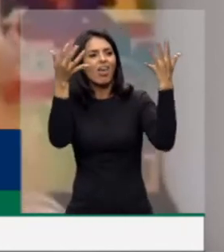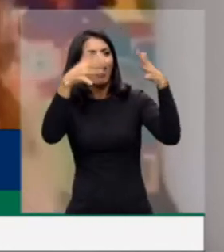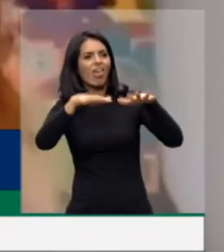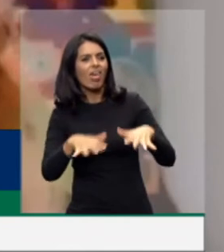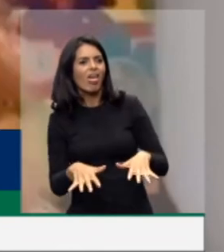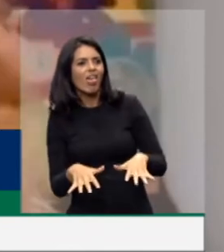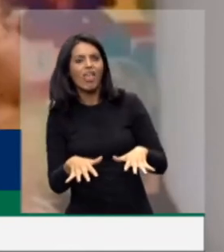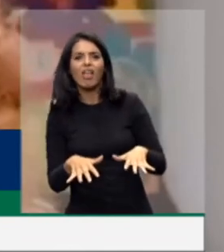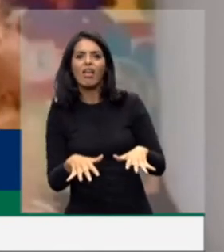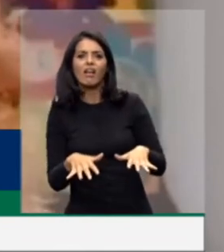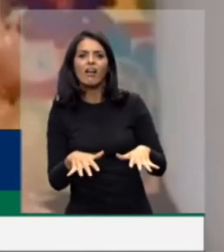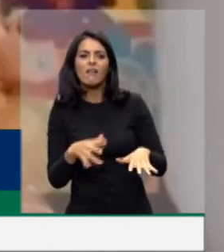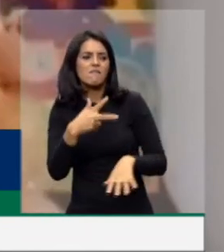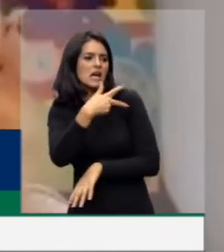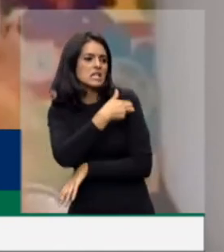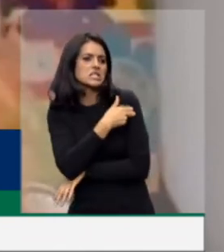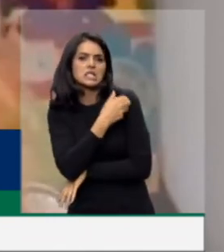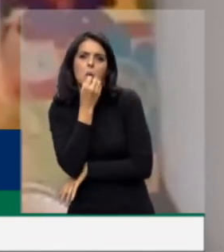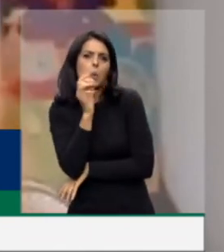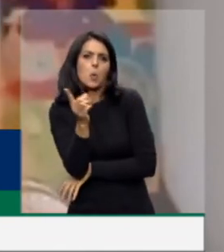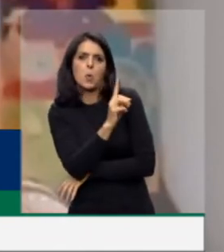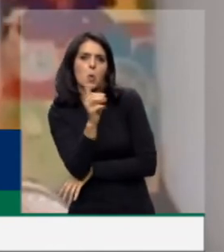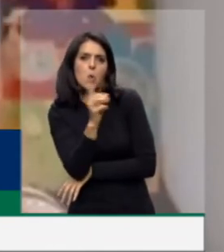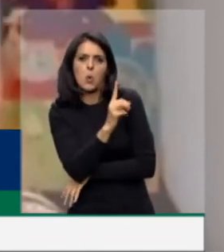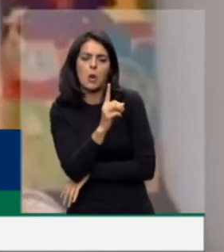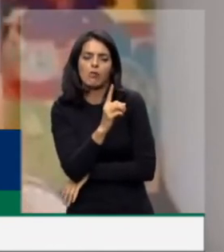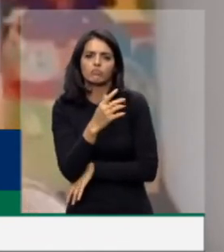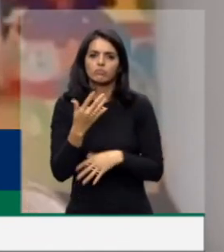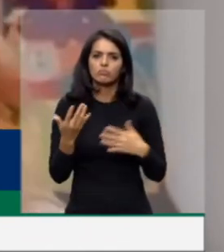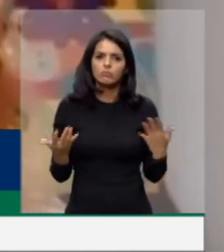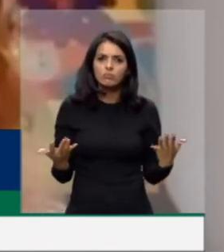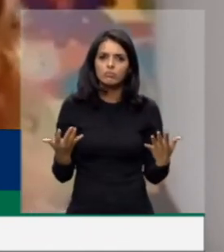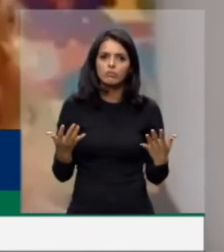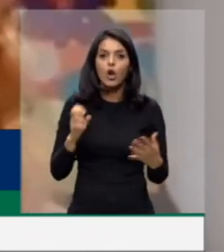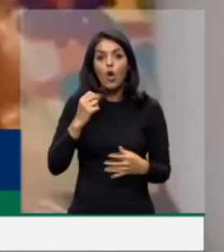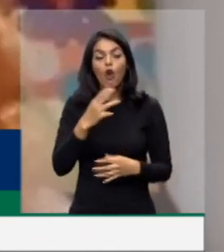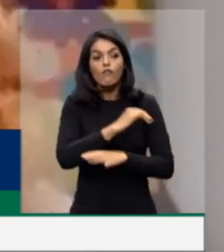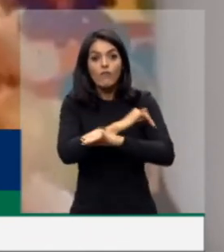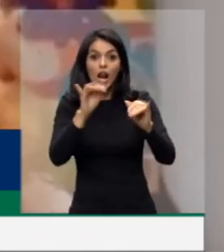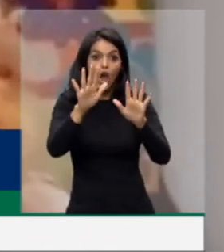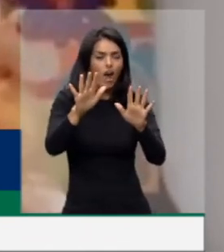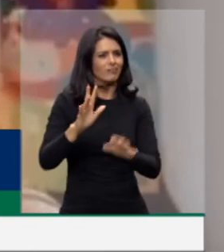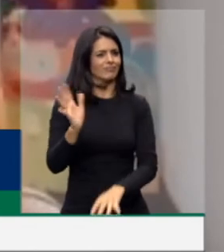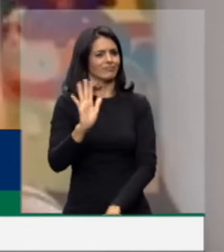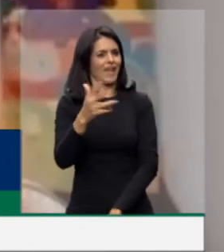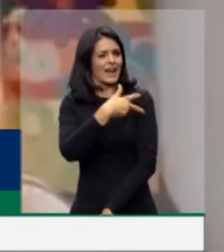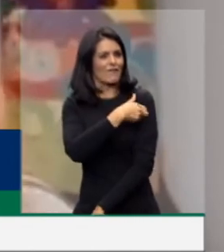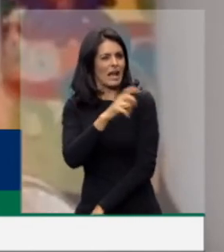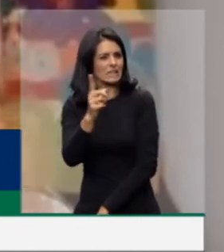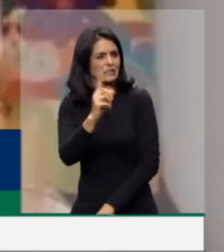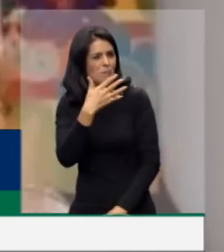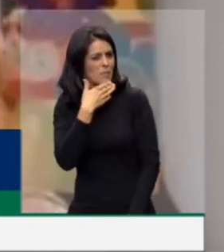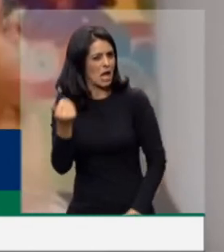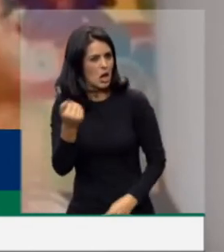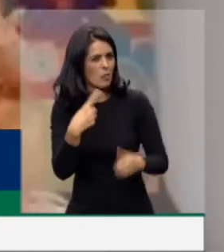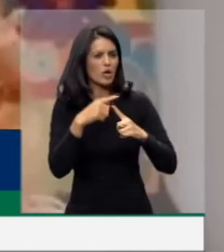MINISTRO DA SAÚDE, COMO NÃO CABE A PARTIR DO GOVERNO PRESIDENTE DA REPÚBLICA, DESESTIMULAR O CRÉDITO NA